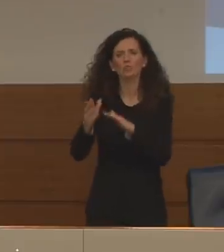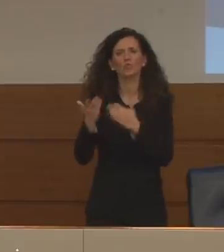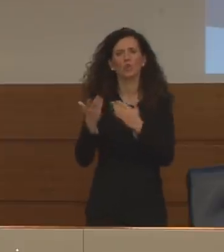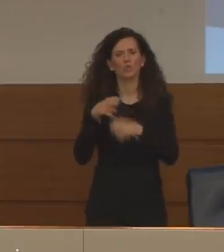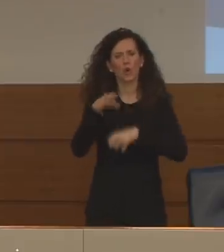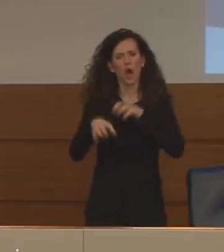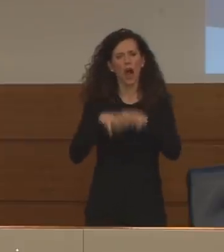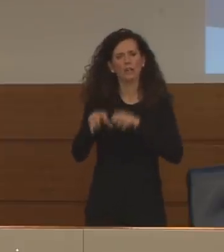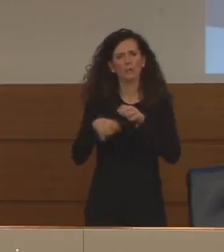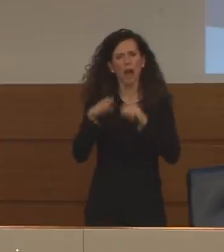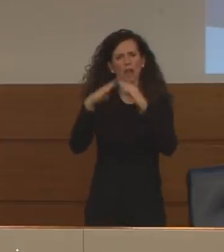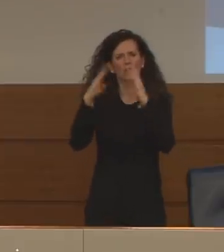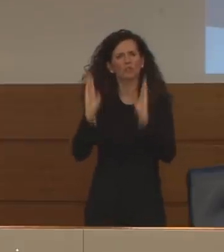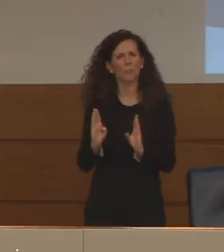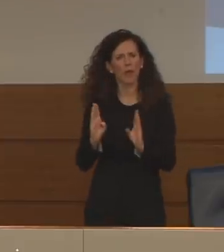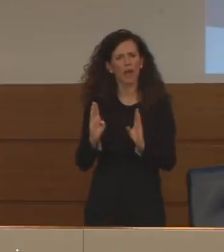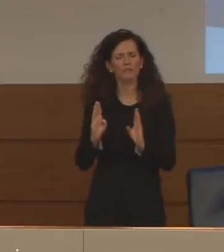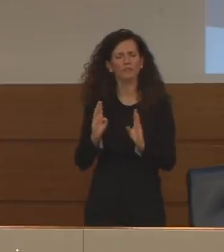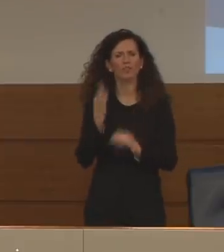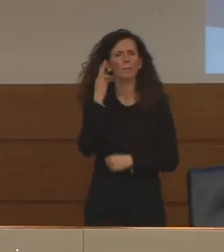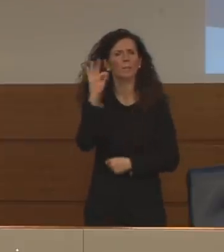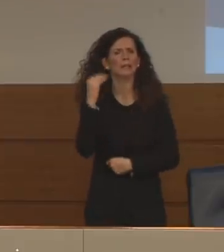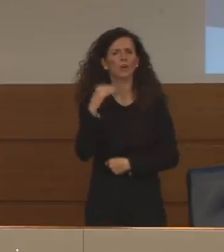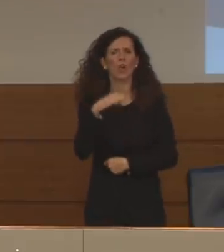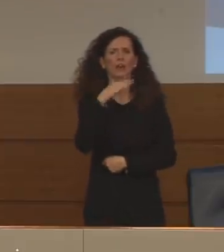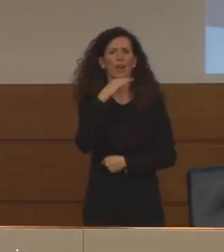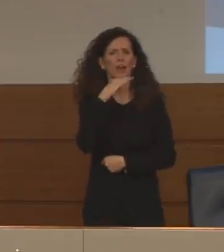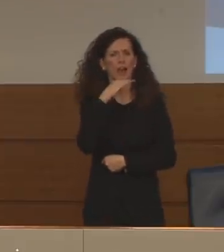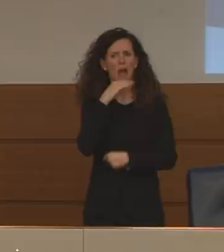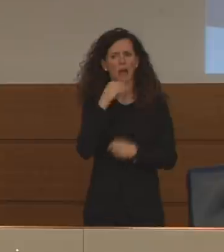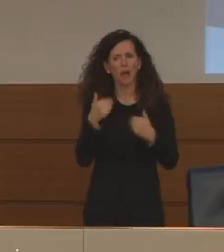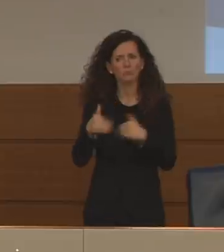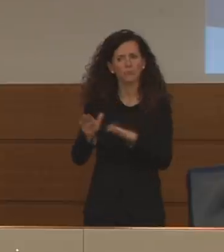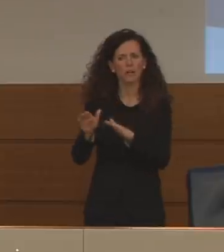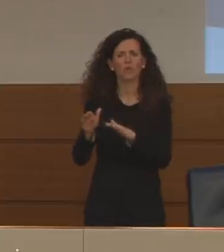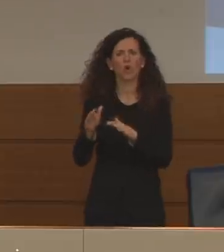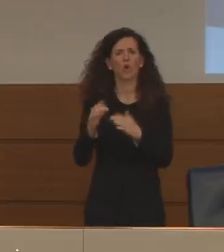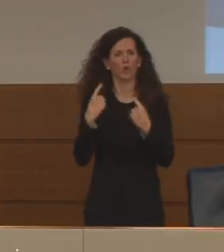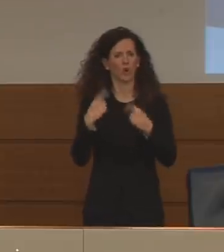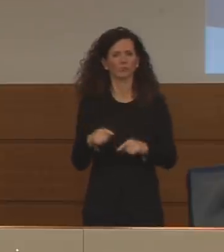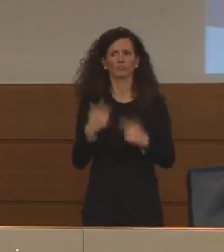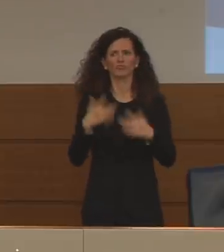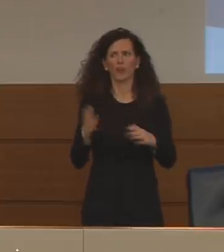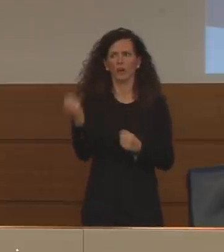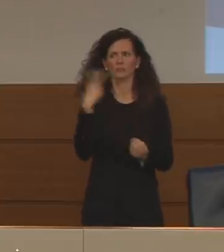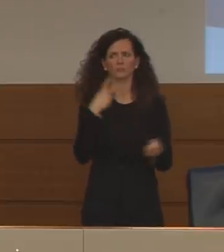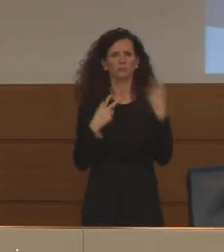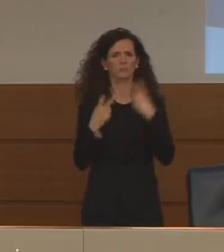particolar modo di cani e questo è una cosa assolutamente deprecabile perché in